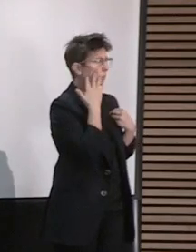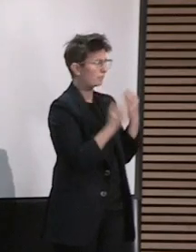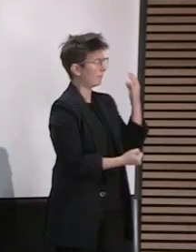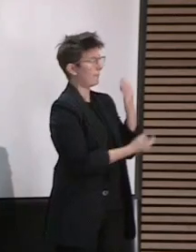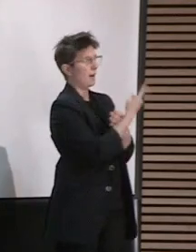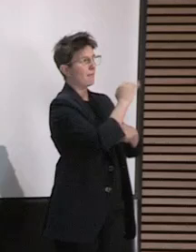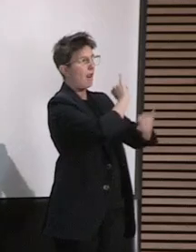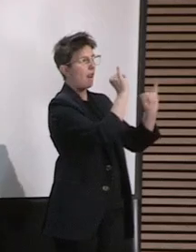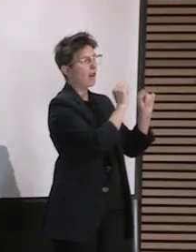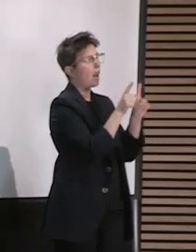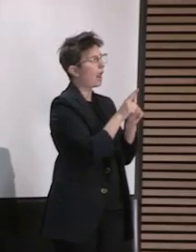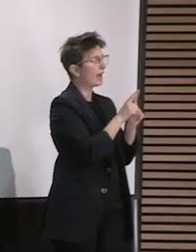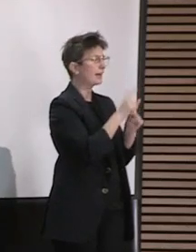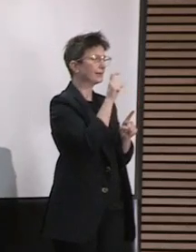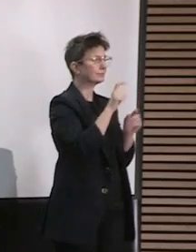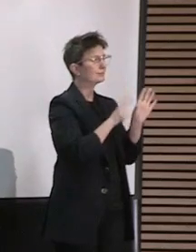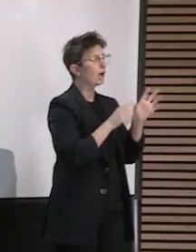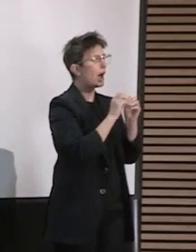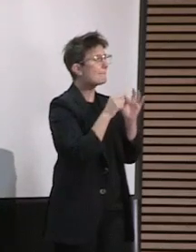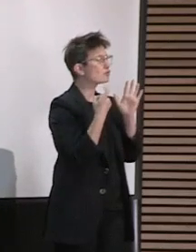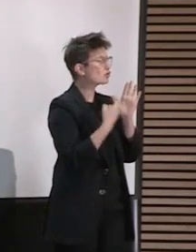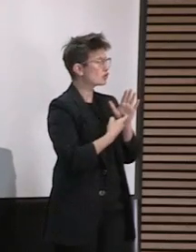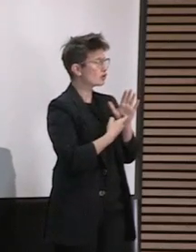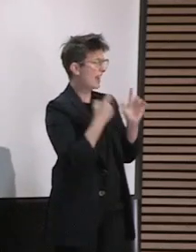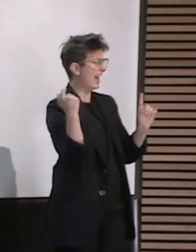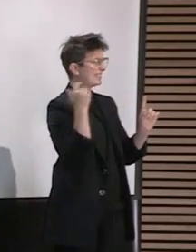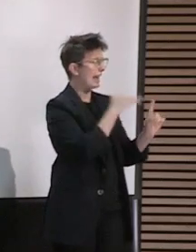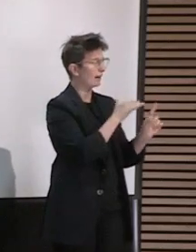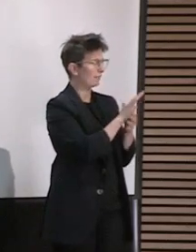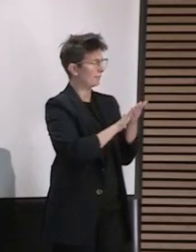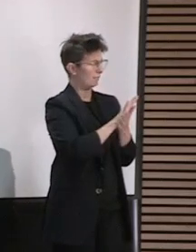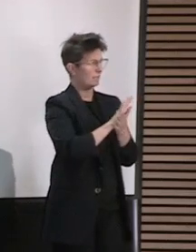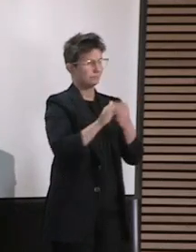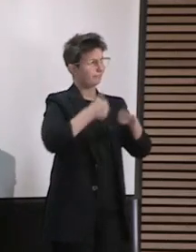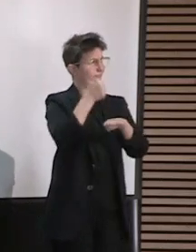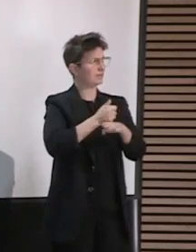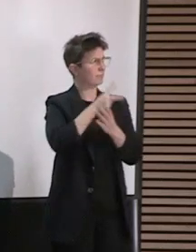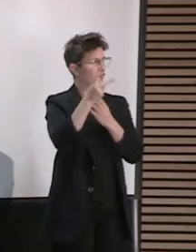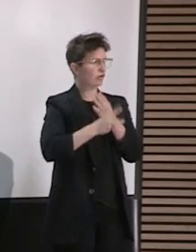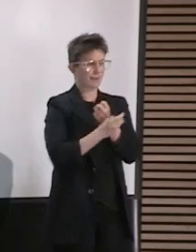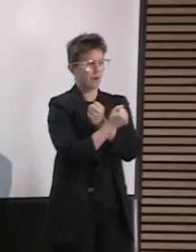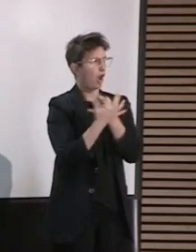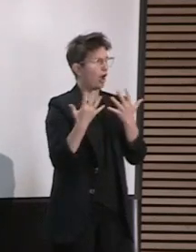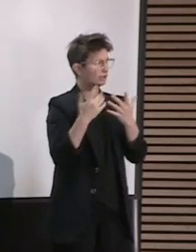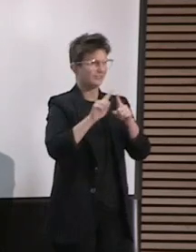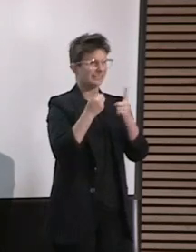NZX. E mohio ana matou he mea